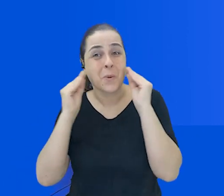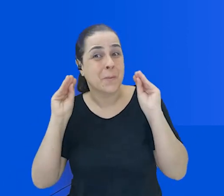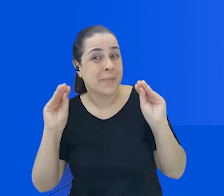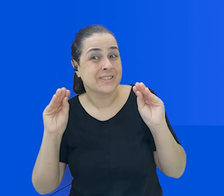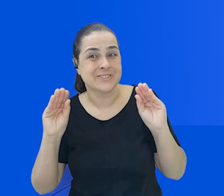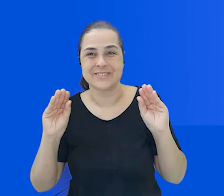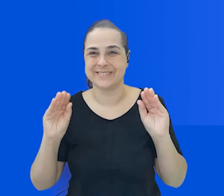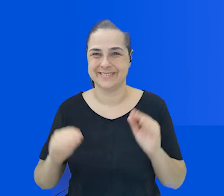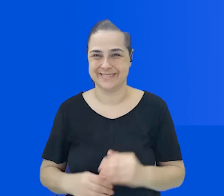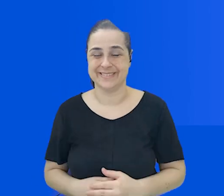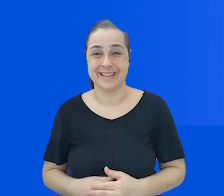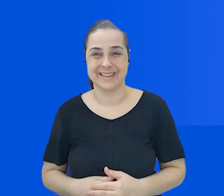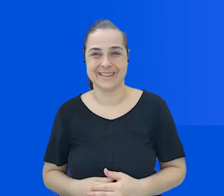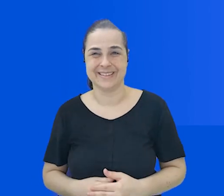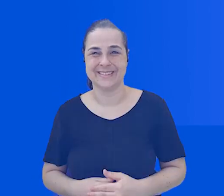Beijo. Vamos sair do ar, perai...